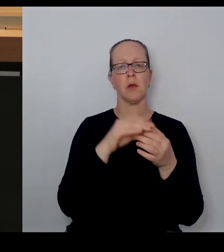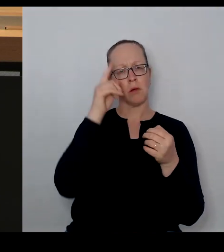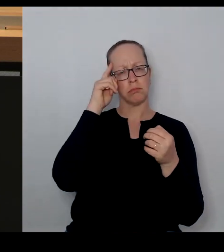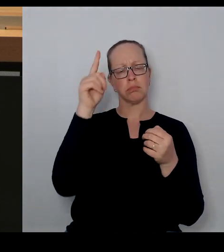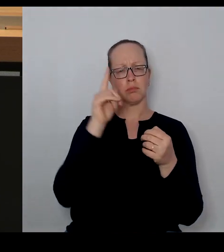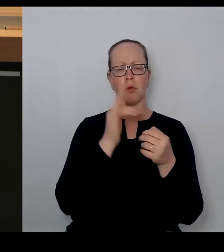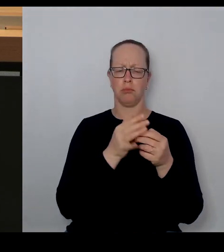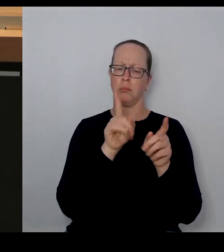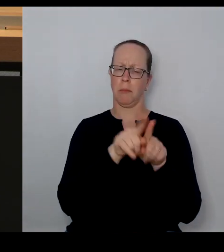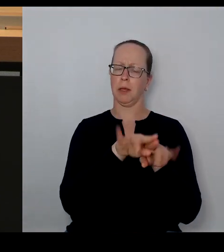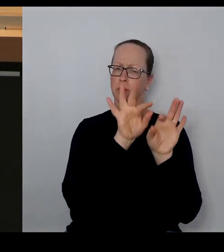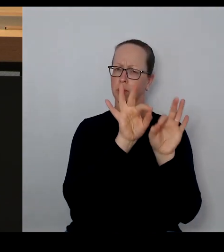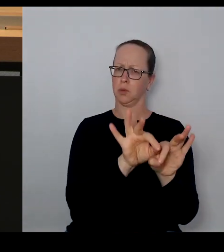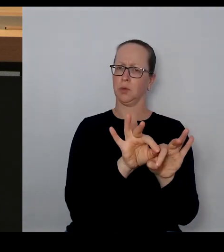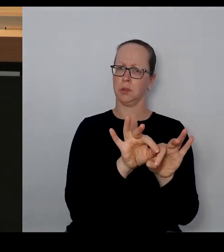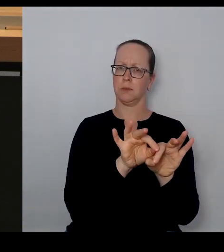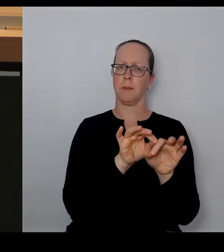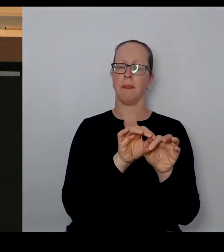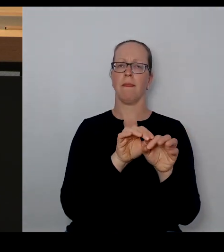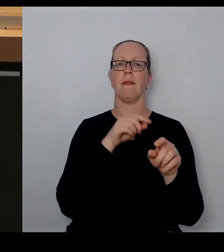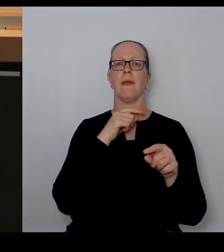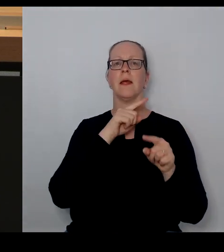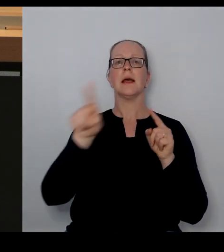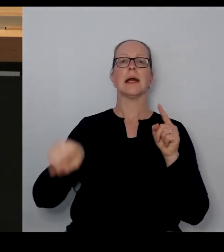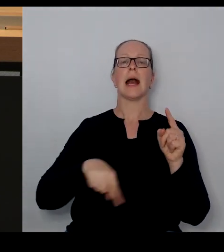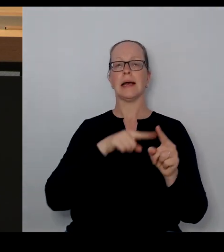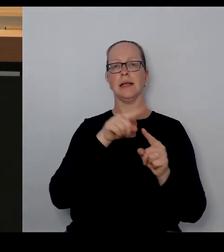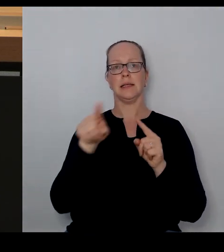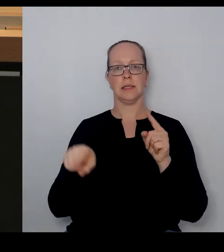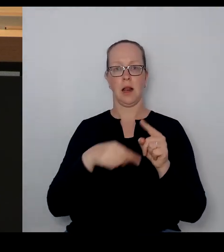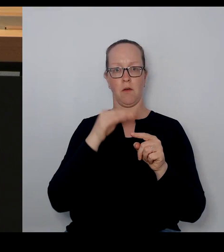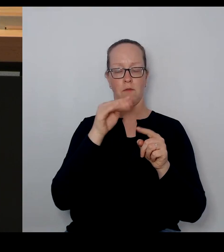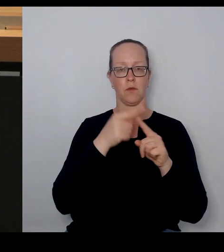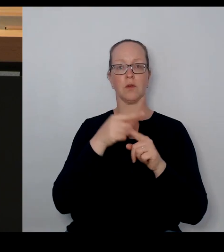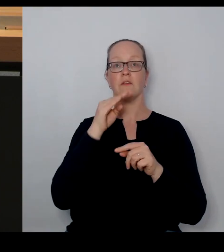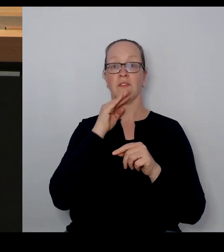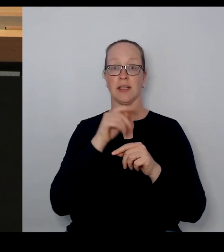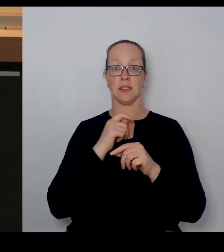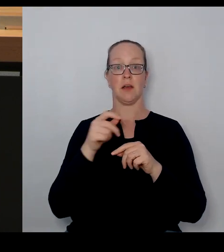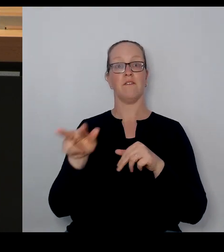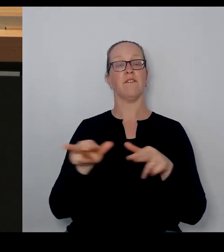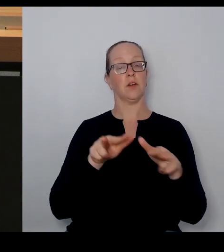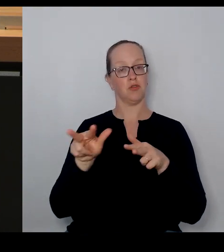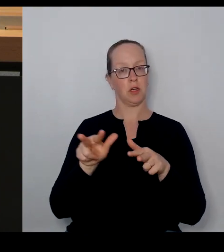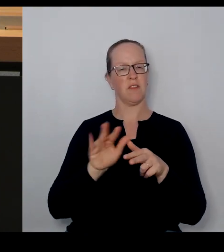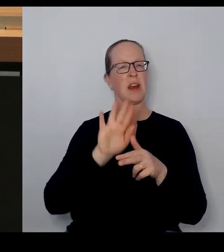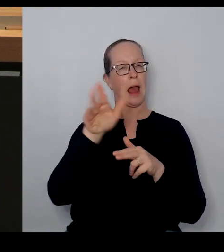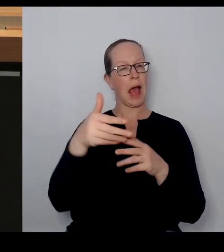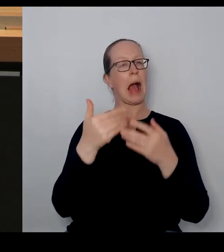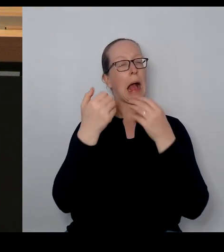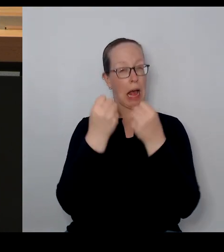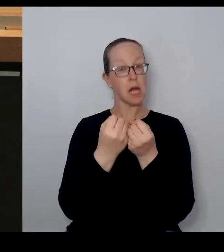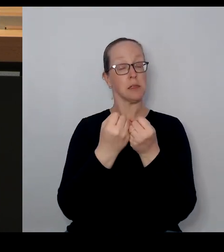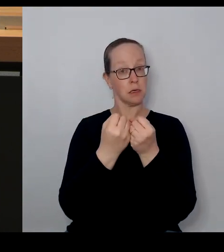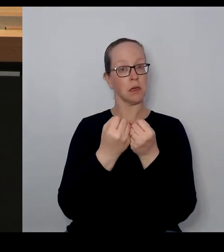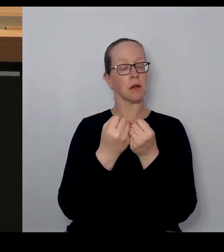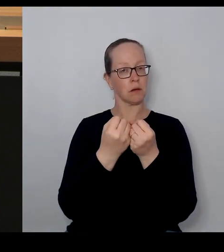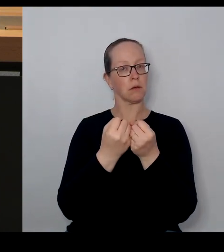nachhaltig, aber wirklich nachhaltig auch zu beobachten und auszubauen. Und wir finden, dass das bei den Wasserbetrieben